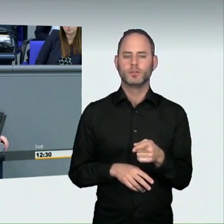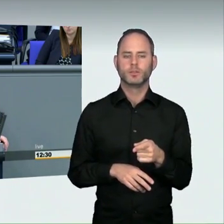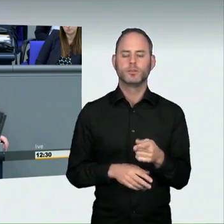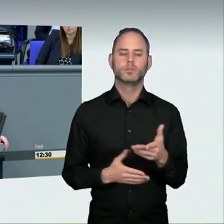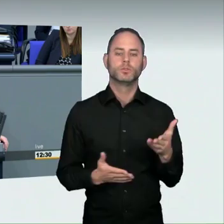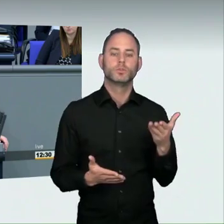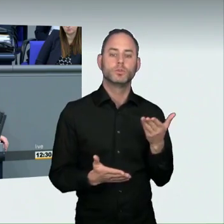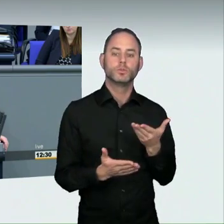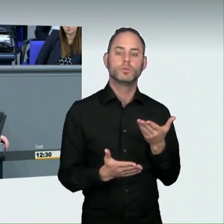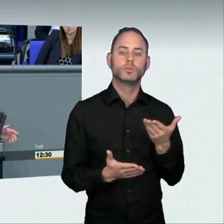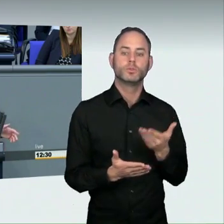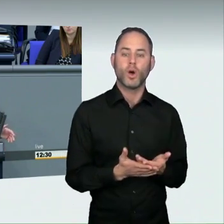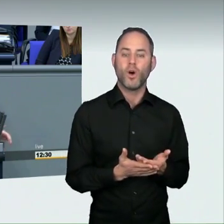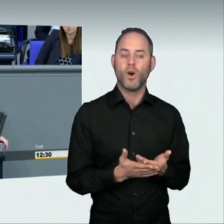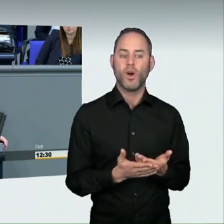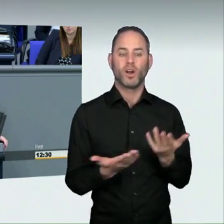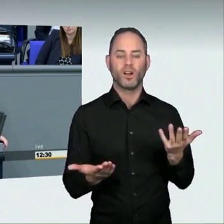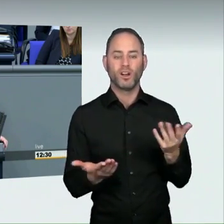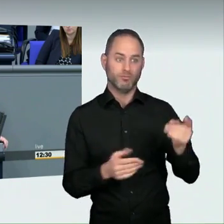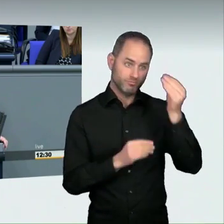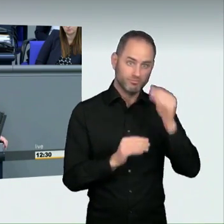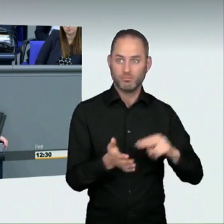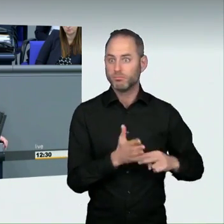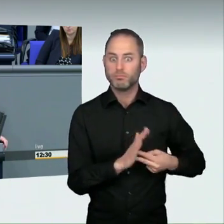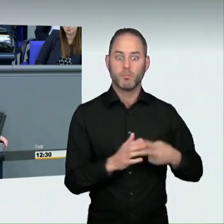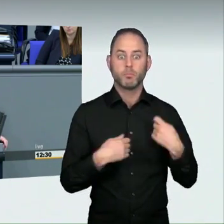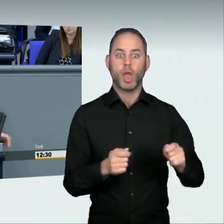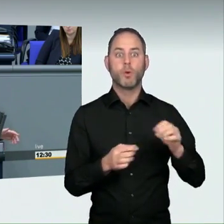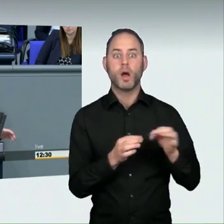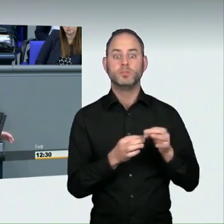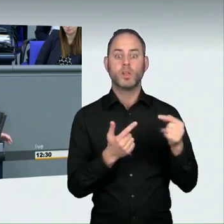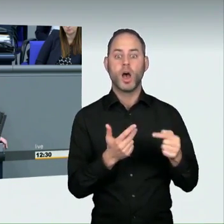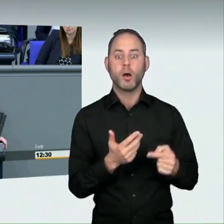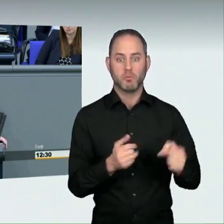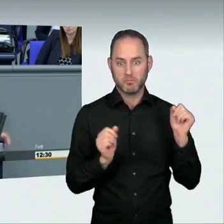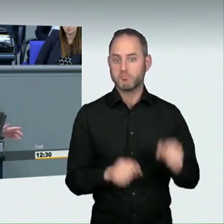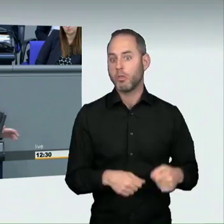einen Unterschied zwischen Vermietern, die sich an die Spielregeln halten,